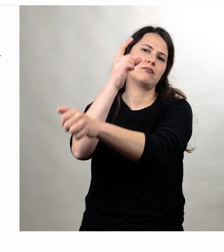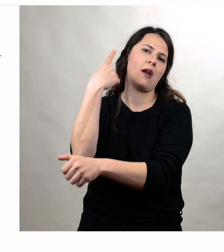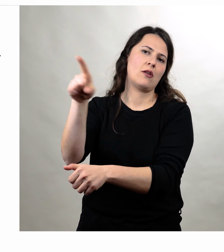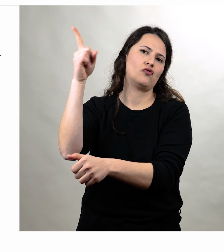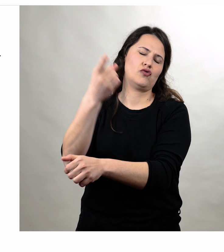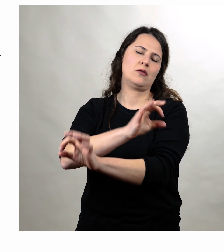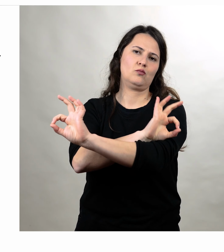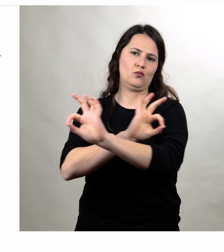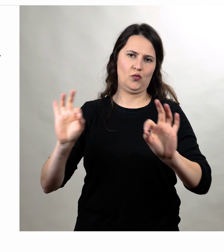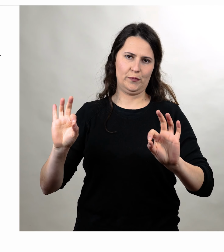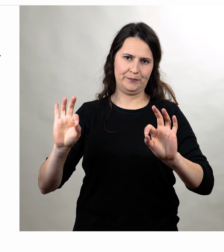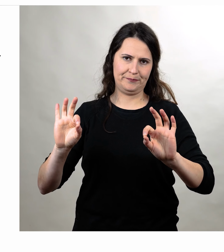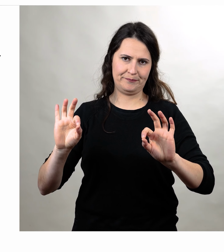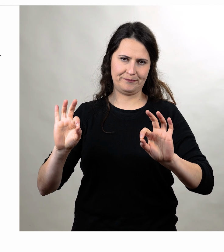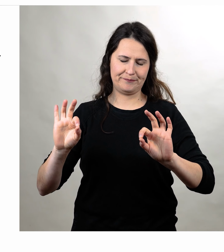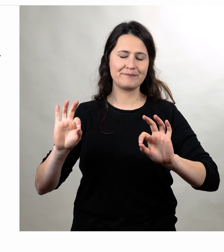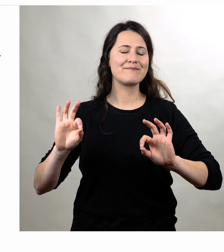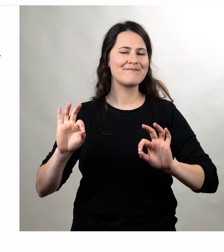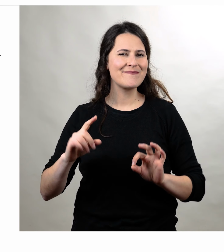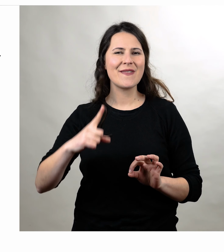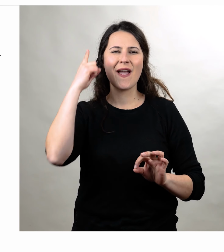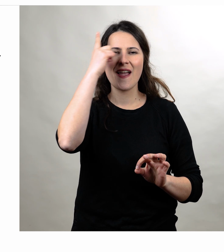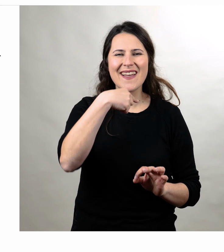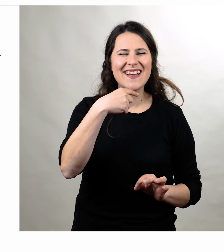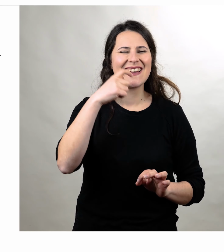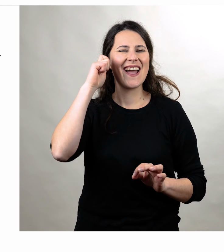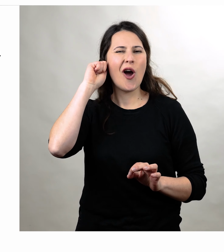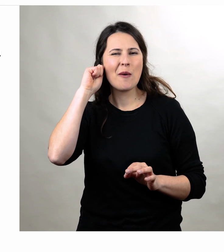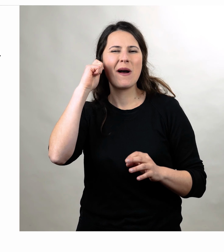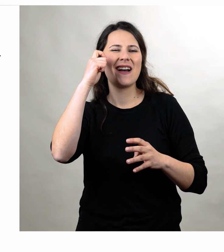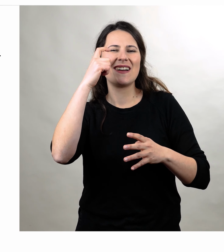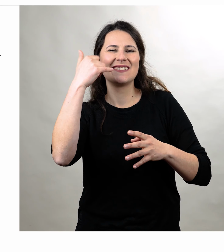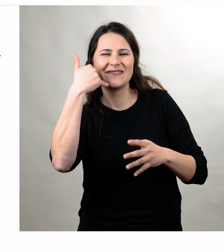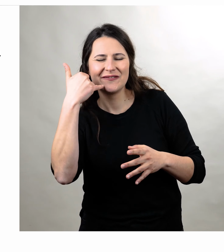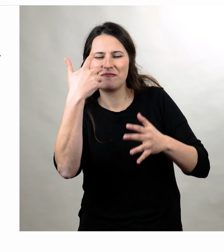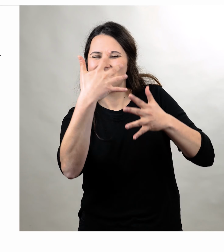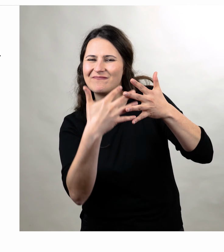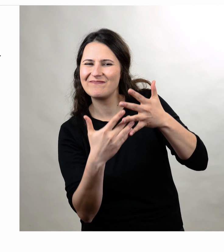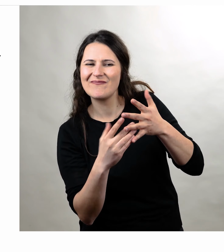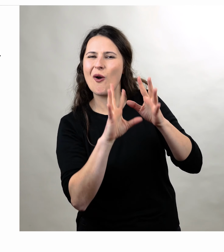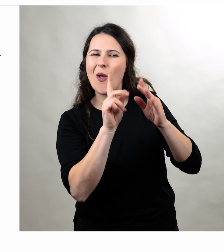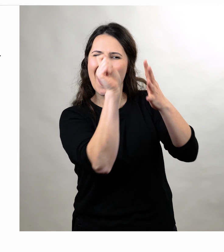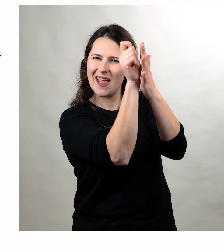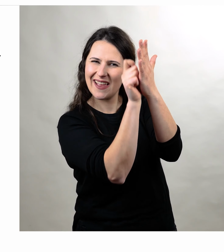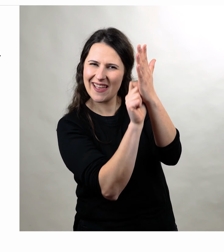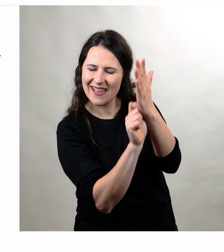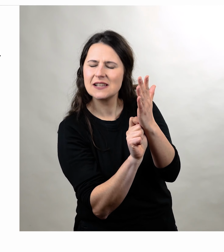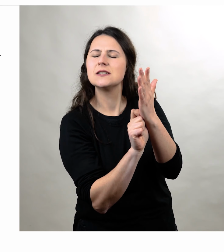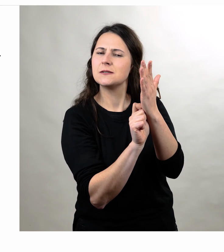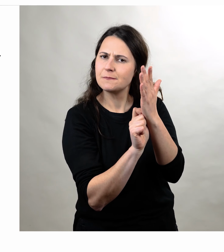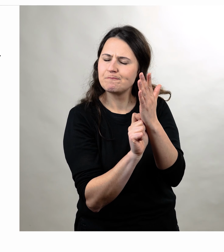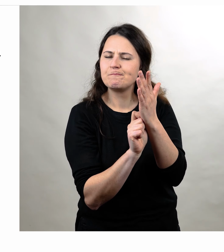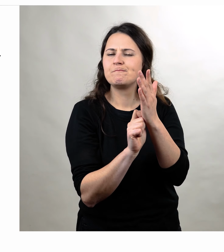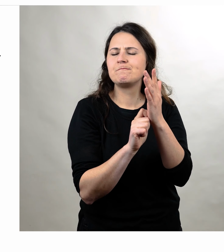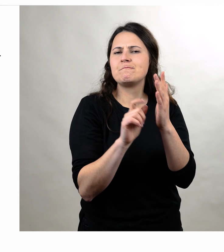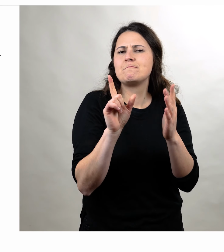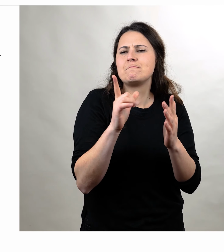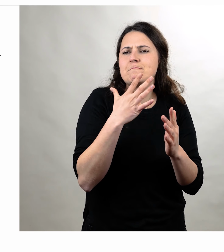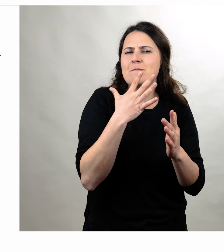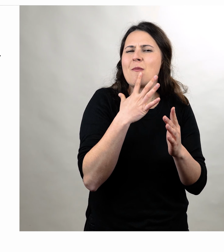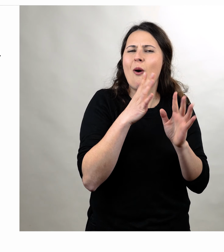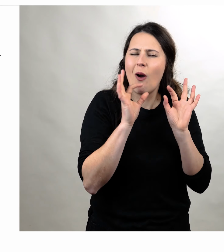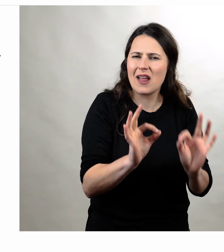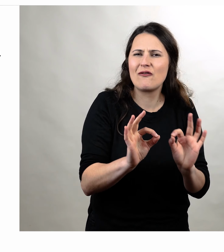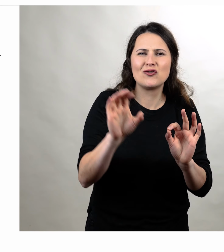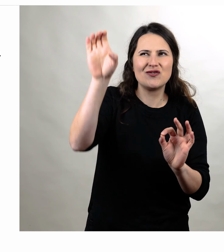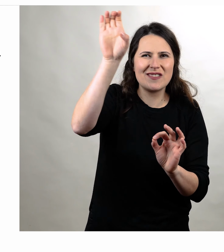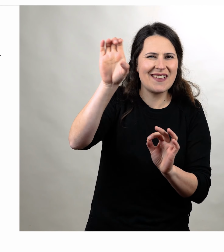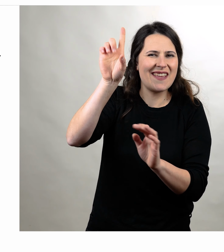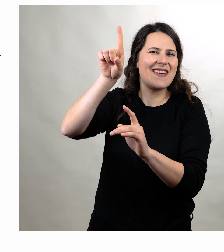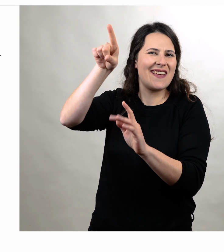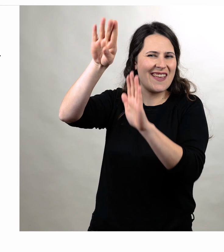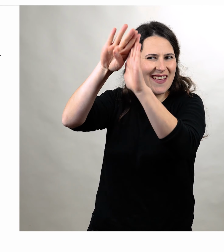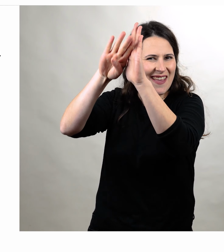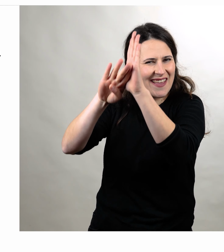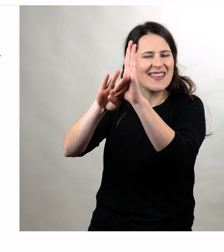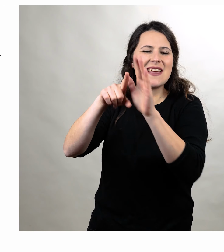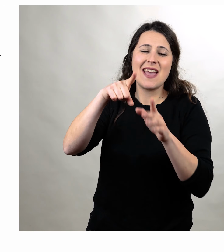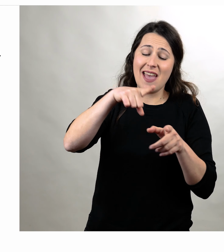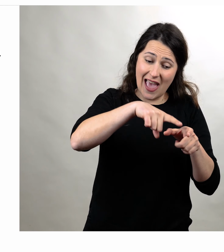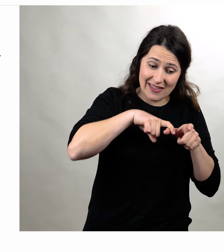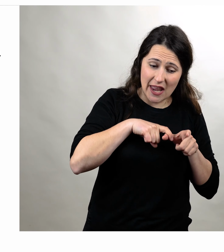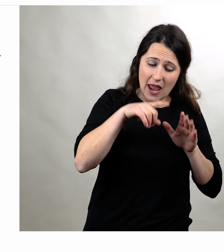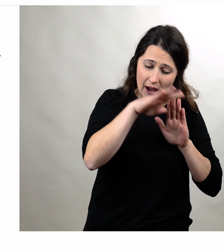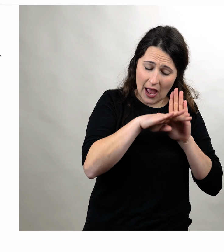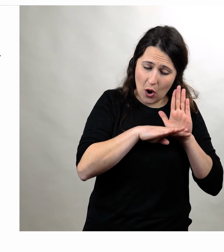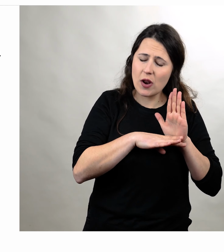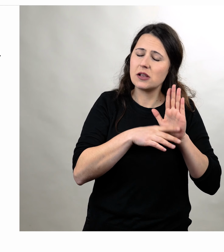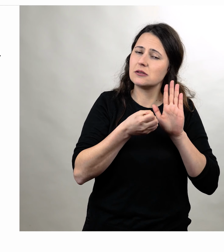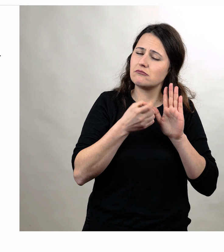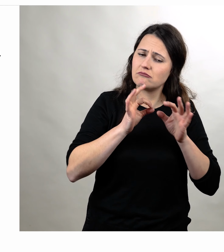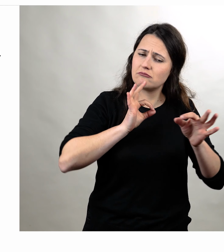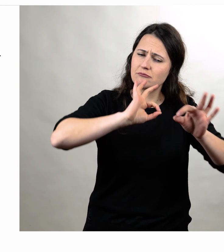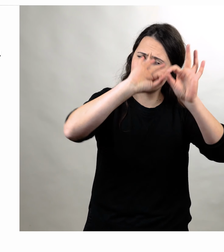Τα προσωπικά στοιχεία των επιβατών χρησιμοποιούνται μόνο σύμφωνα με τον τρόπο που περιγράφεται στην Πολιτική Απορρήτου της εταιρείας.